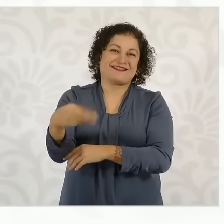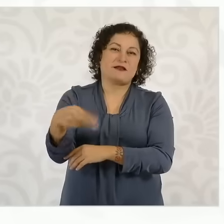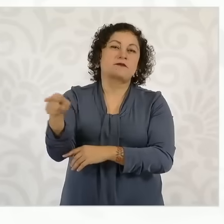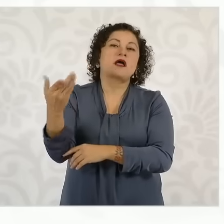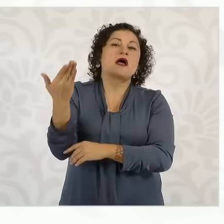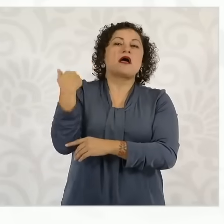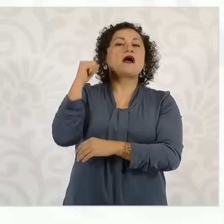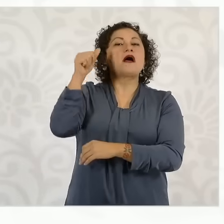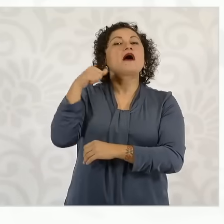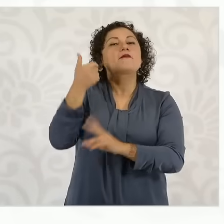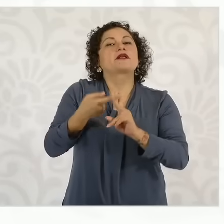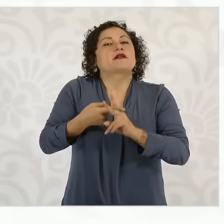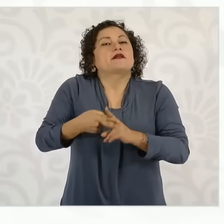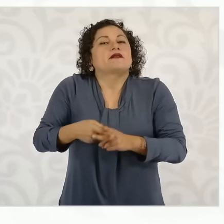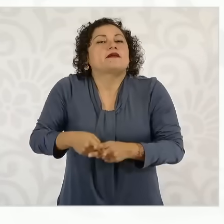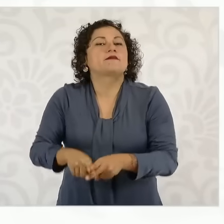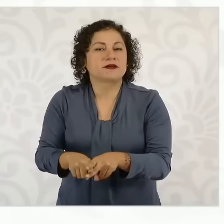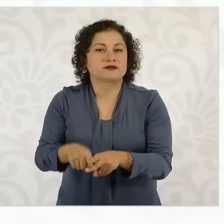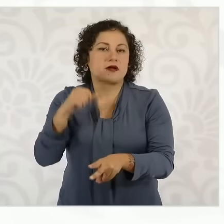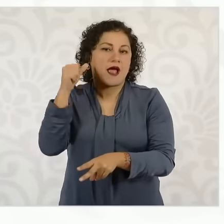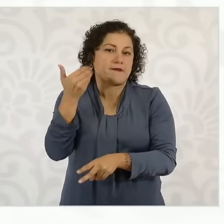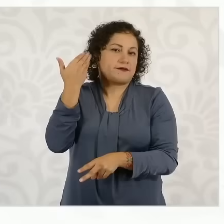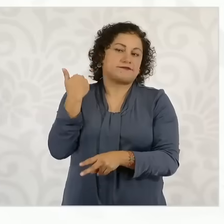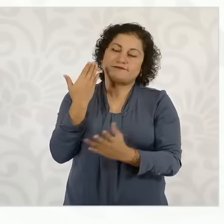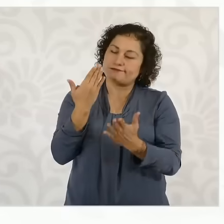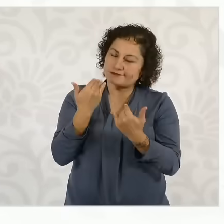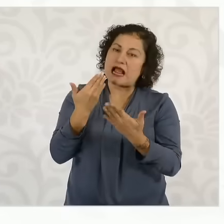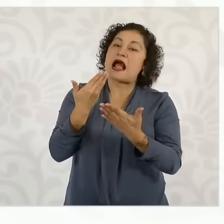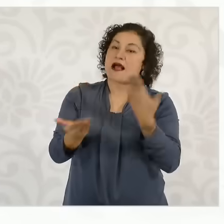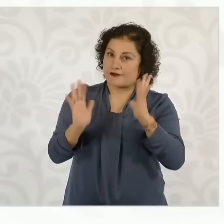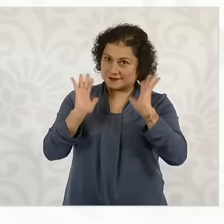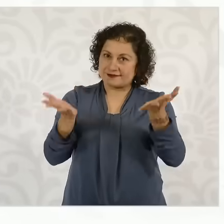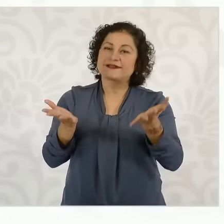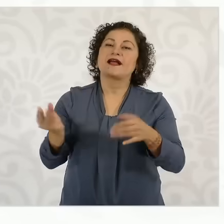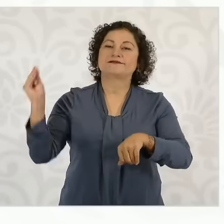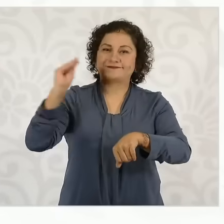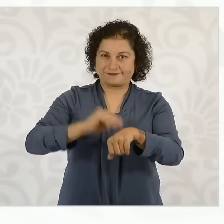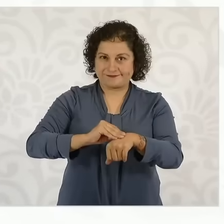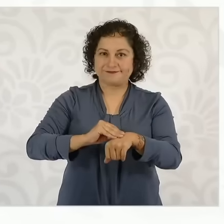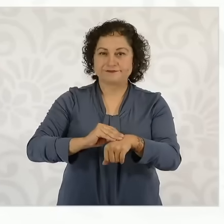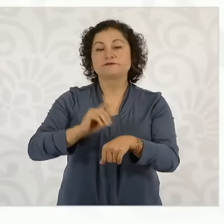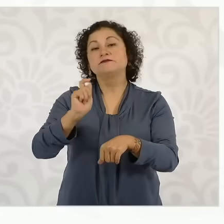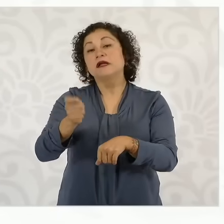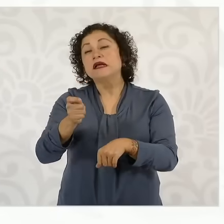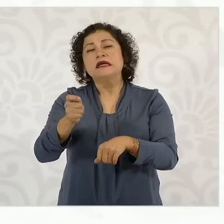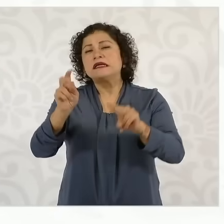disponible en Semana Santa y estamos agregando un concepto de turismo comunitario. Nuestra